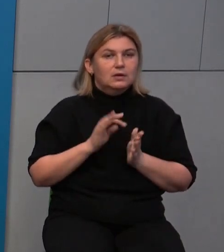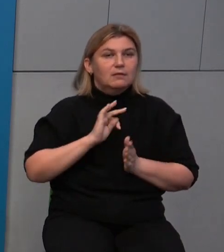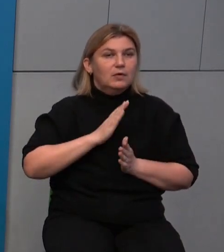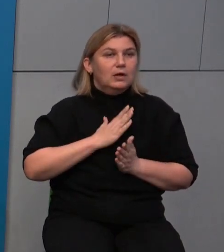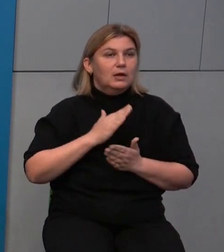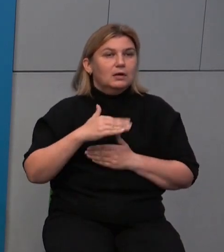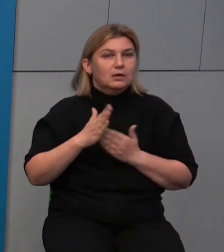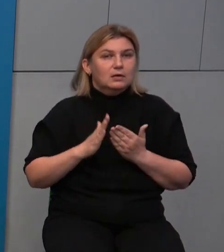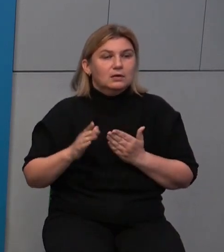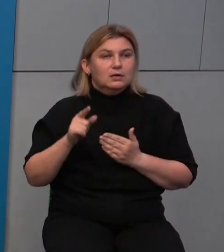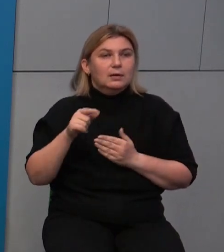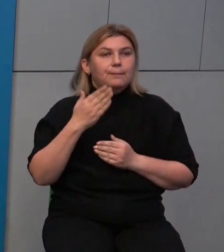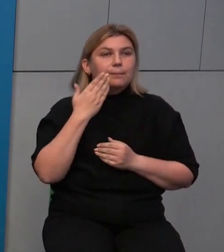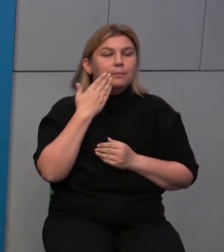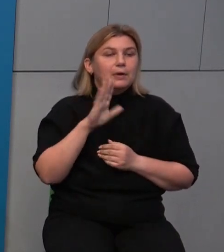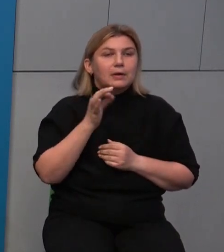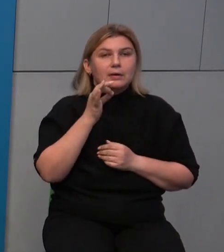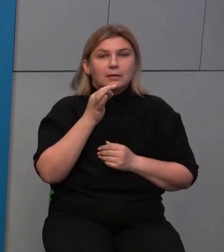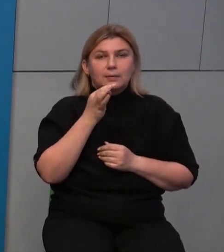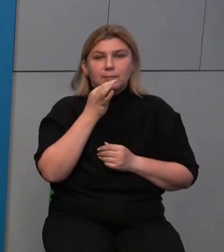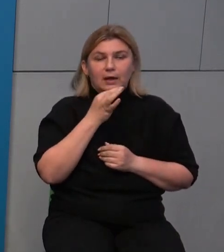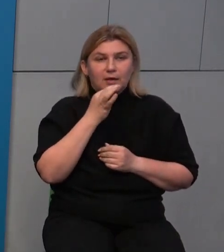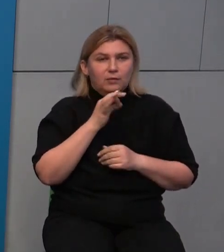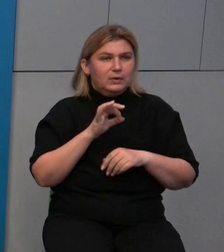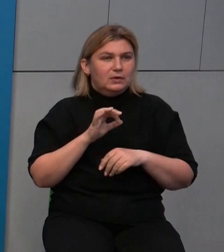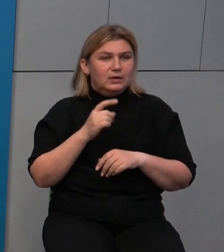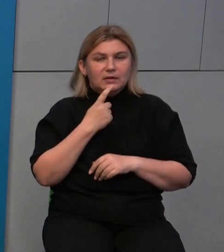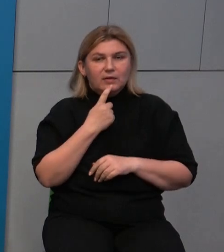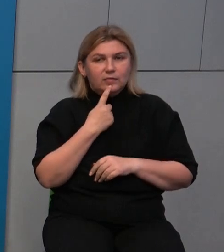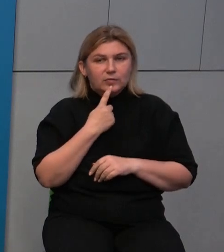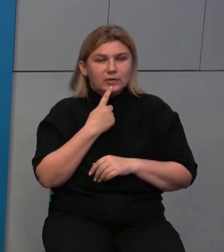kiedy to jest bardzo mały język, a jednocześnie nieliczne osoby